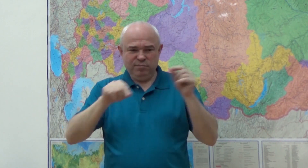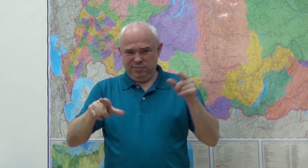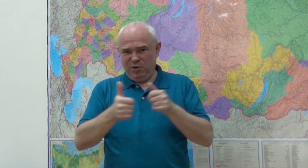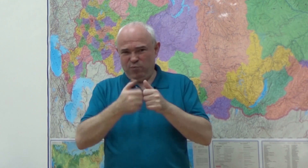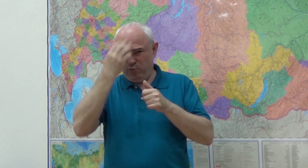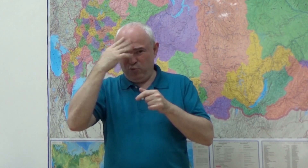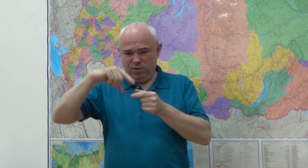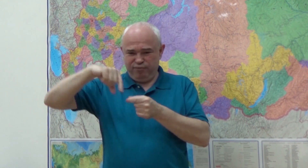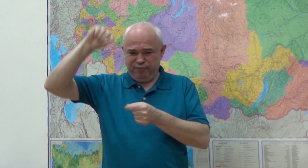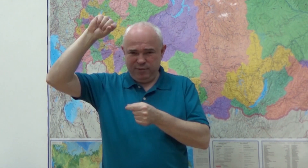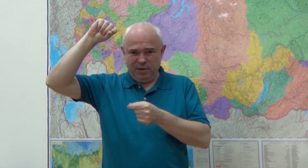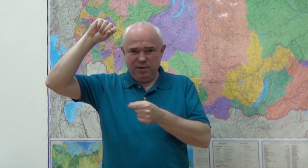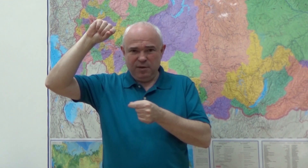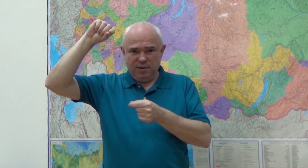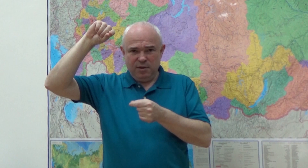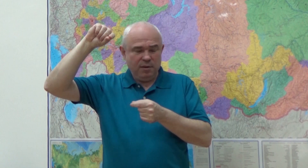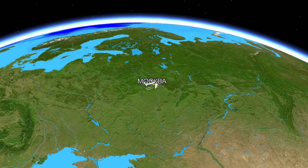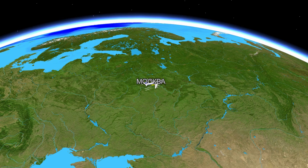он такой вот продолговатой формы, расположен рядом с Японией.